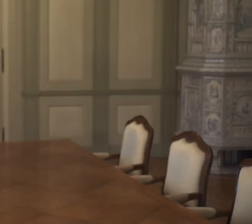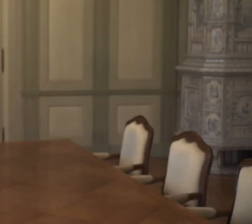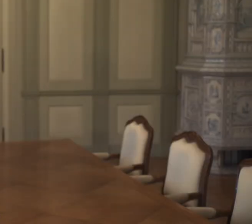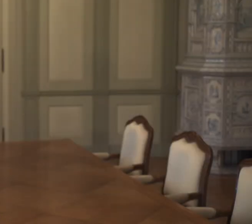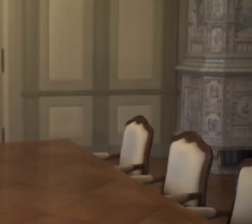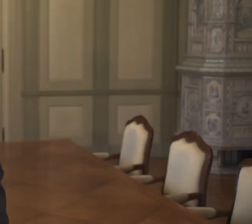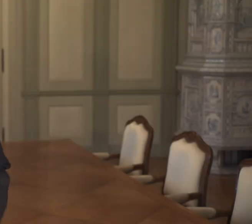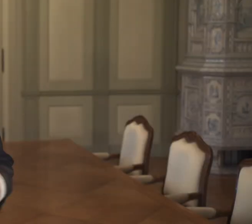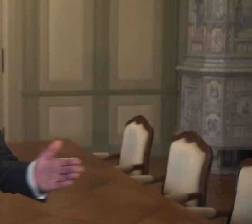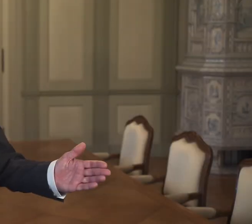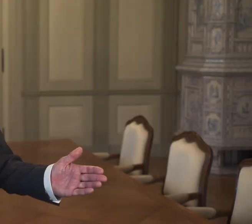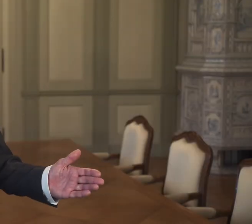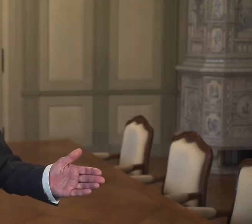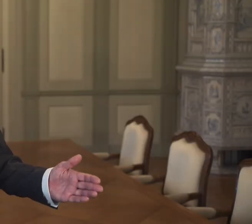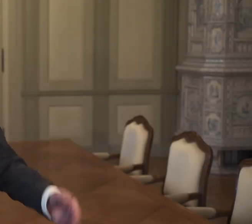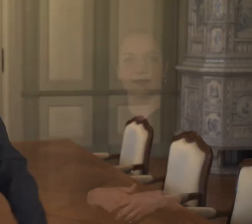Bern will eine Stadt für alle sein.